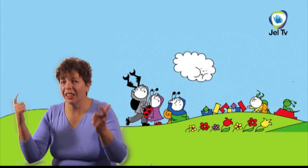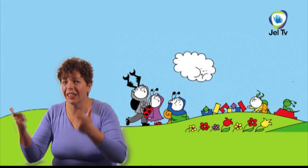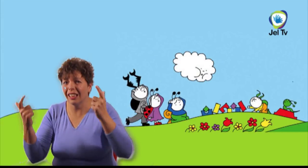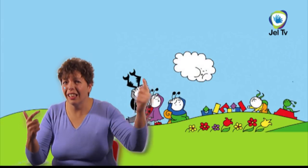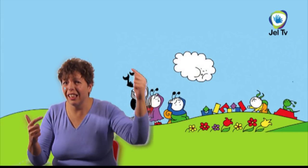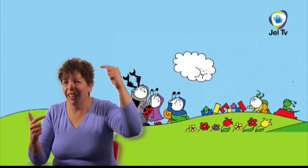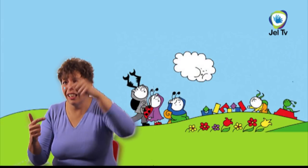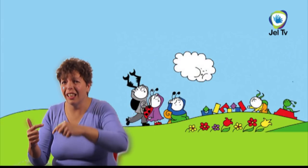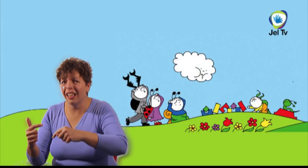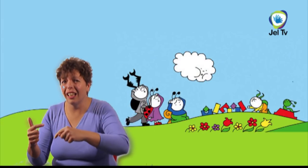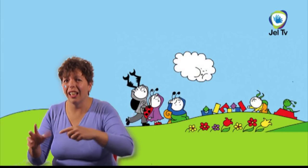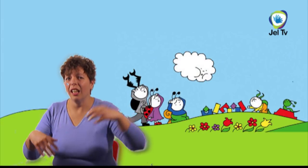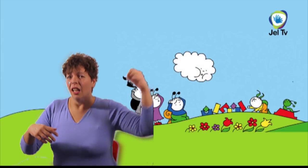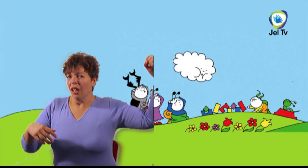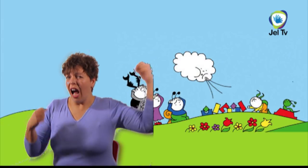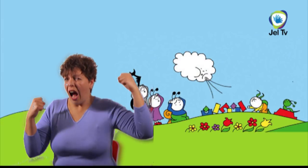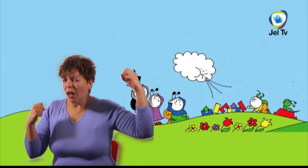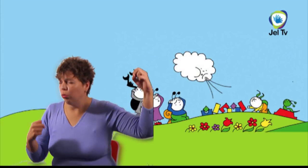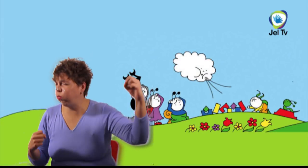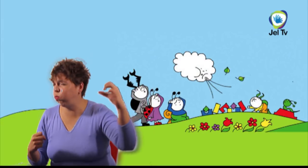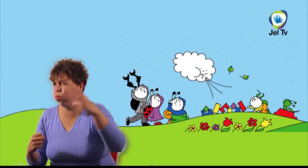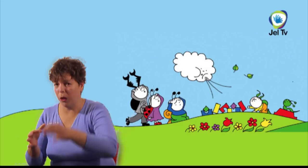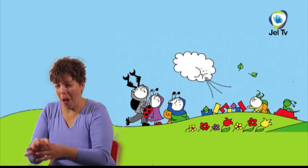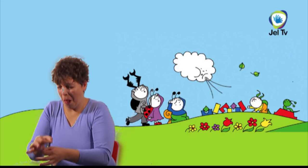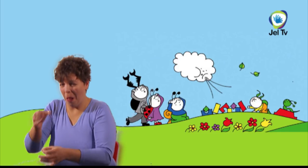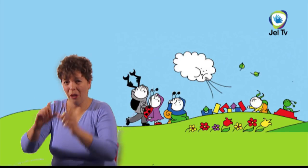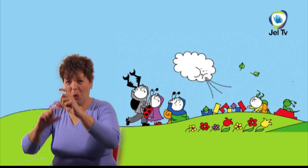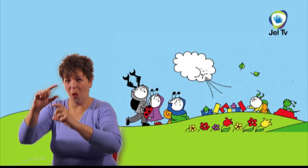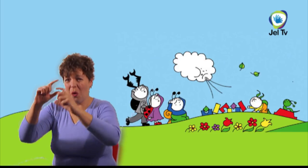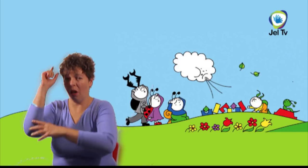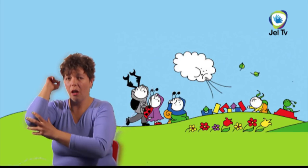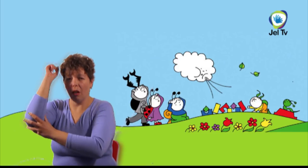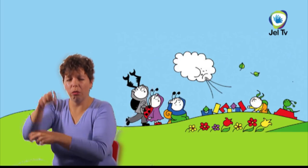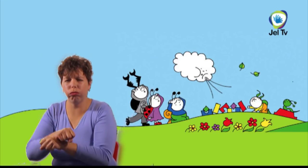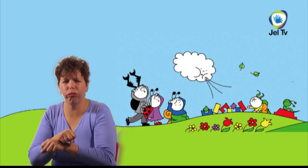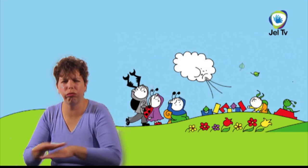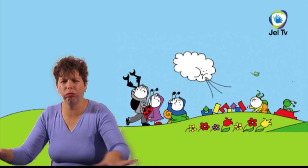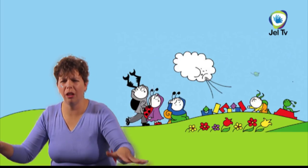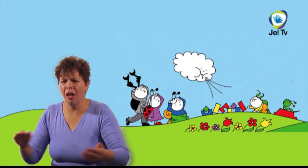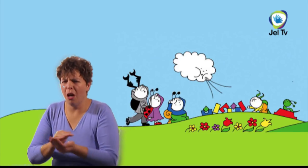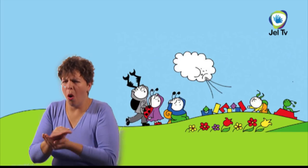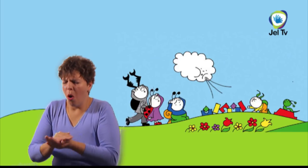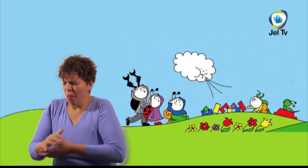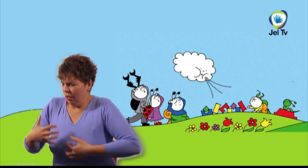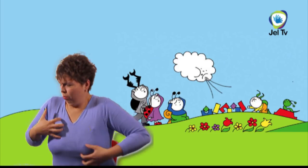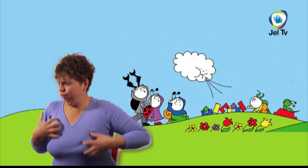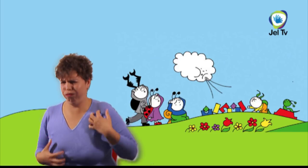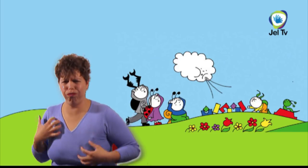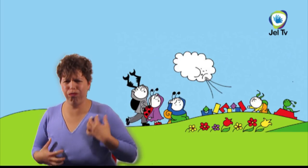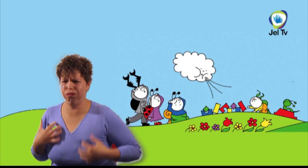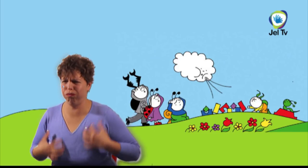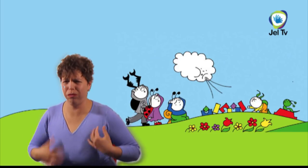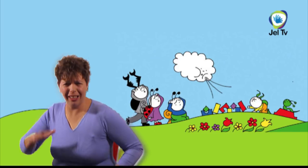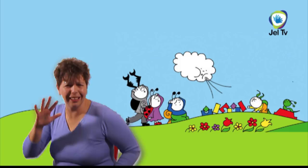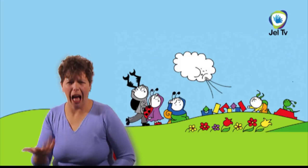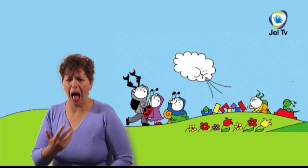De ekkor feltámadt a szél, és egy erős fuvallat ledöntötte a karcsú tornyot. Gömbi dühbe gurult.